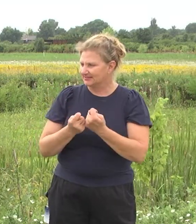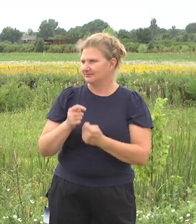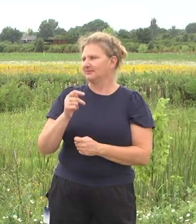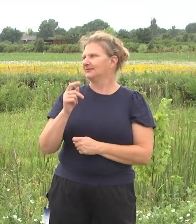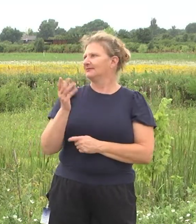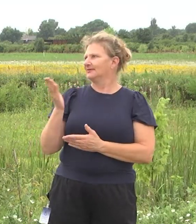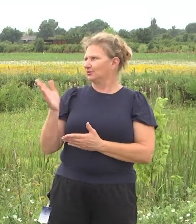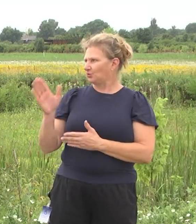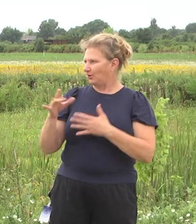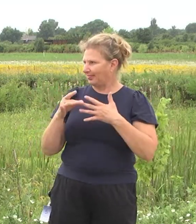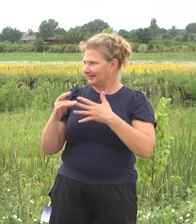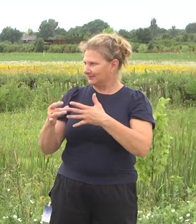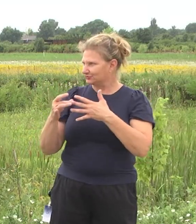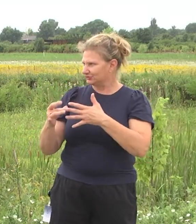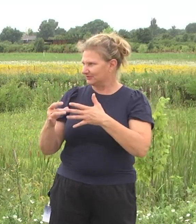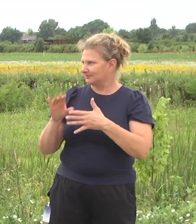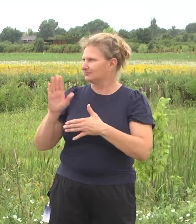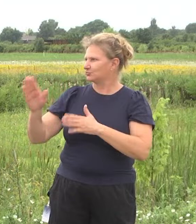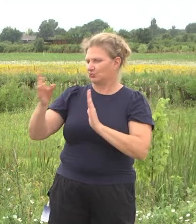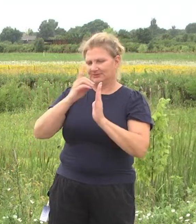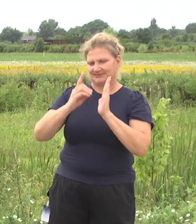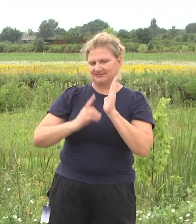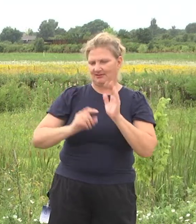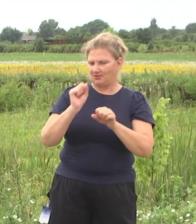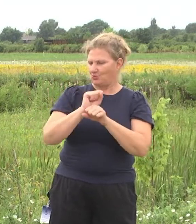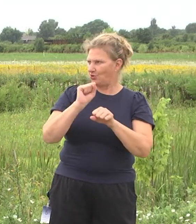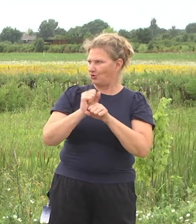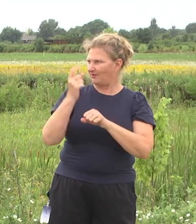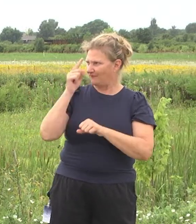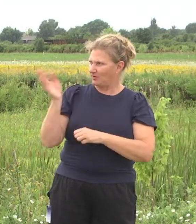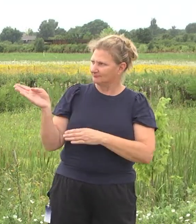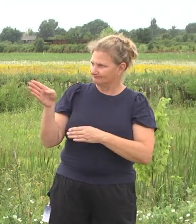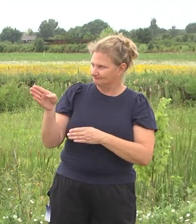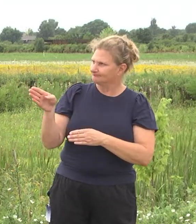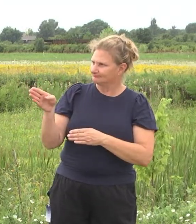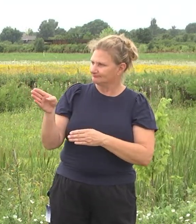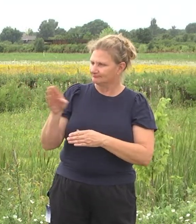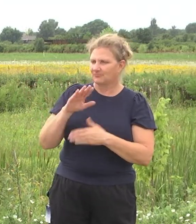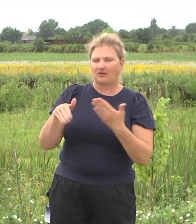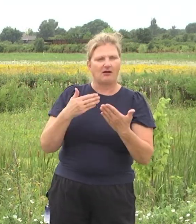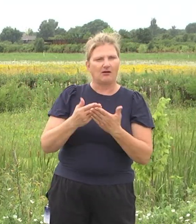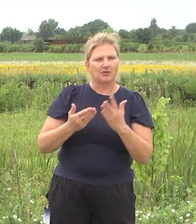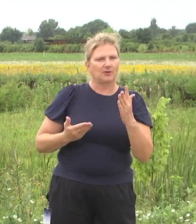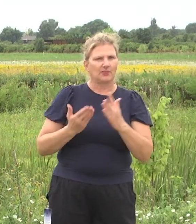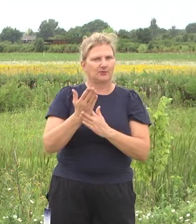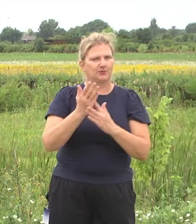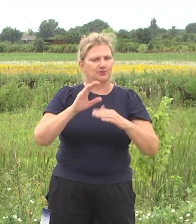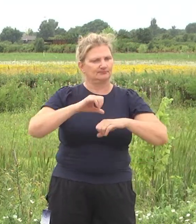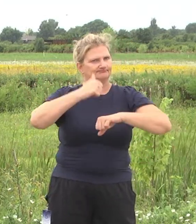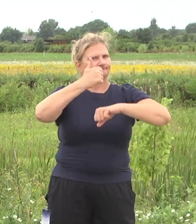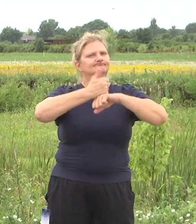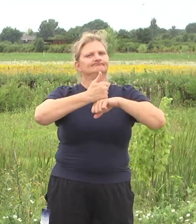trabajo de diseño, desde el concepto hasta la realidad, fueron muy apreciados, y